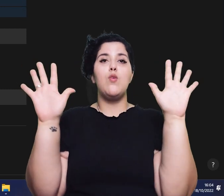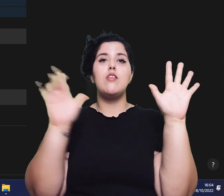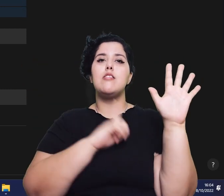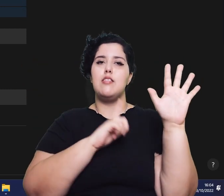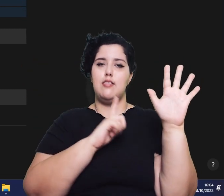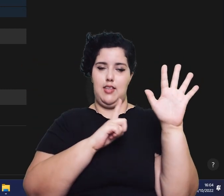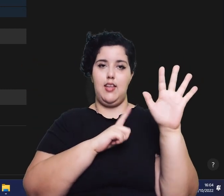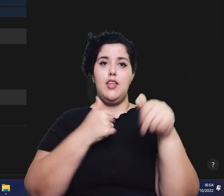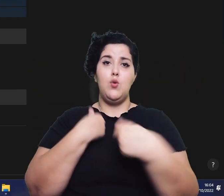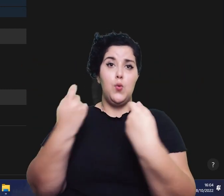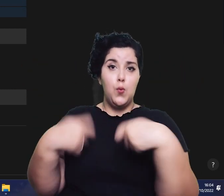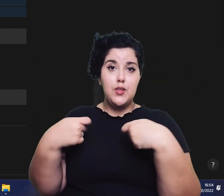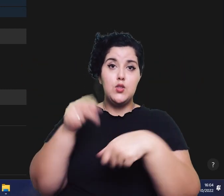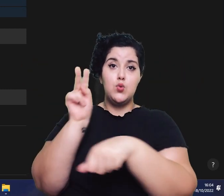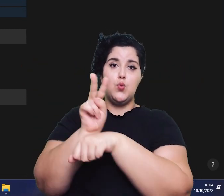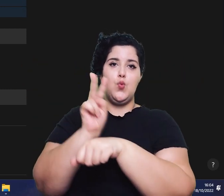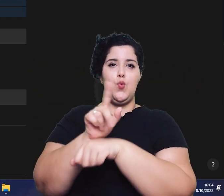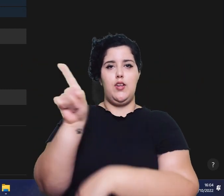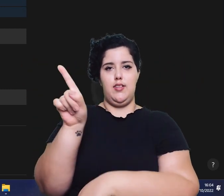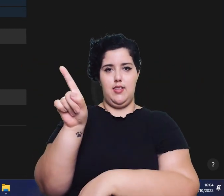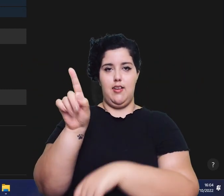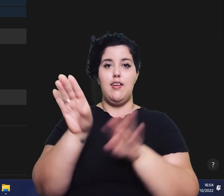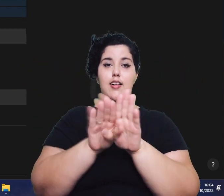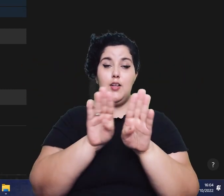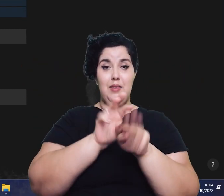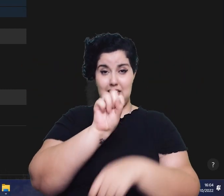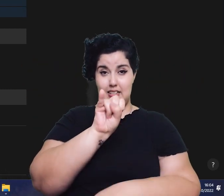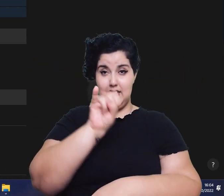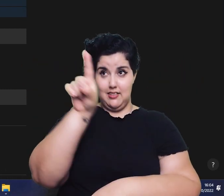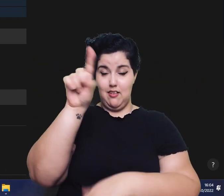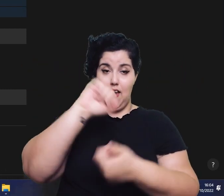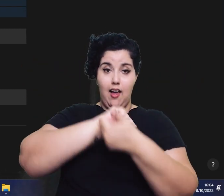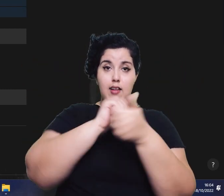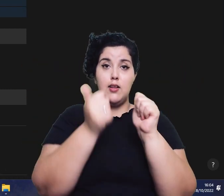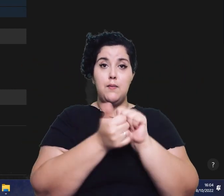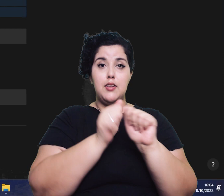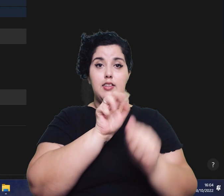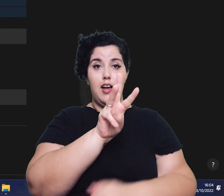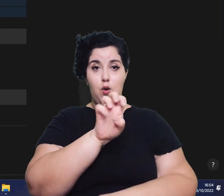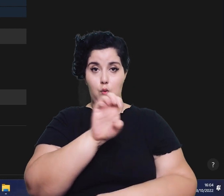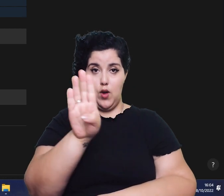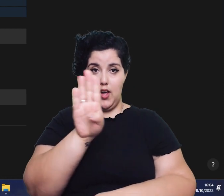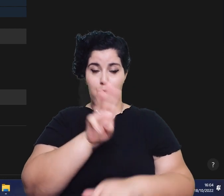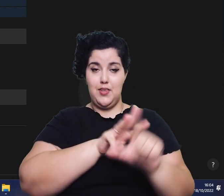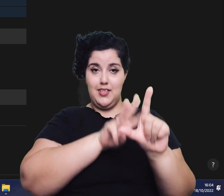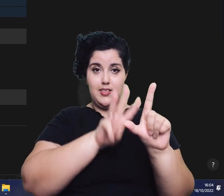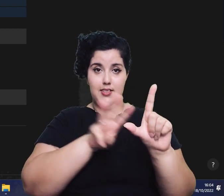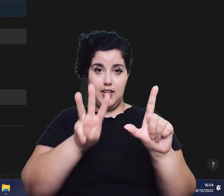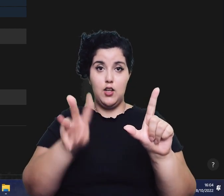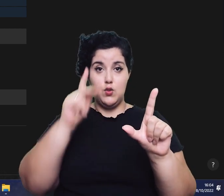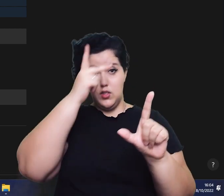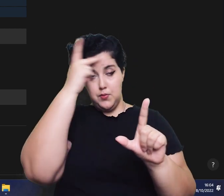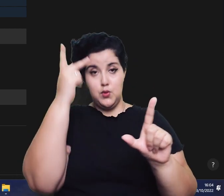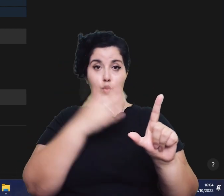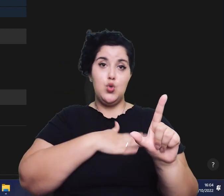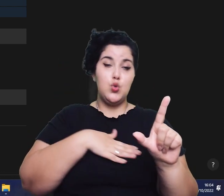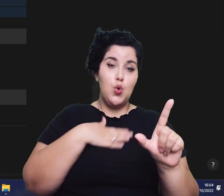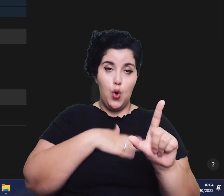que eu tenho que manter da Amazônia nesse website?”, porque se a Amazônia fosse um website, como que ela seria? Eu tenho que saber o que as pessoas gostam e o que as pessoas não